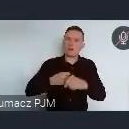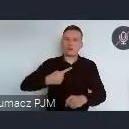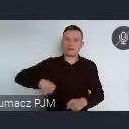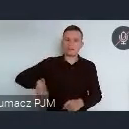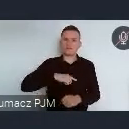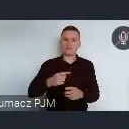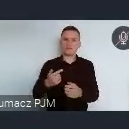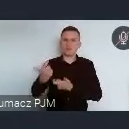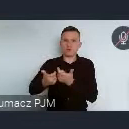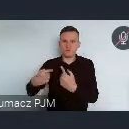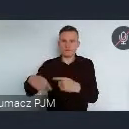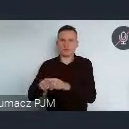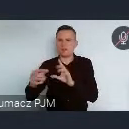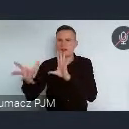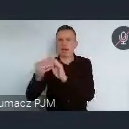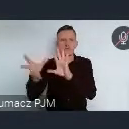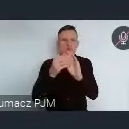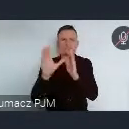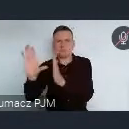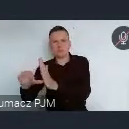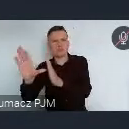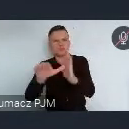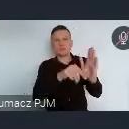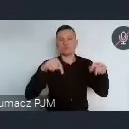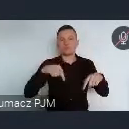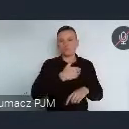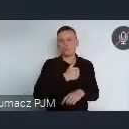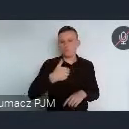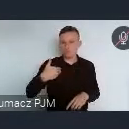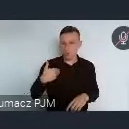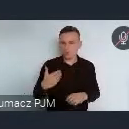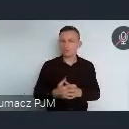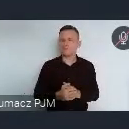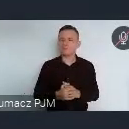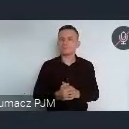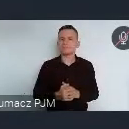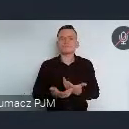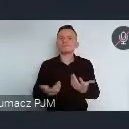wspólnie z miastami tutaj w Polsce. Nie jesteśmy organizacją,